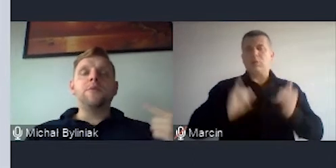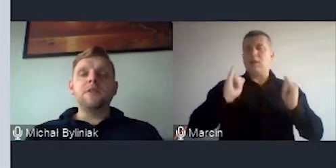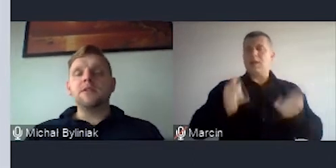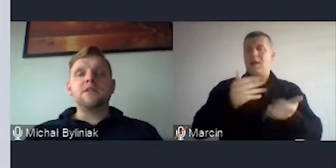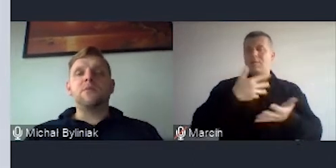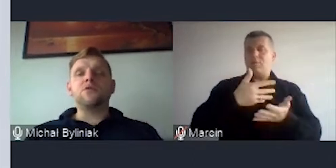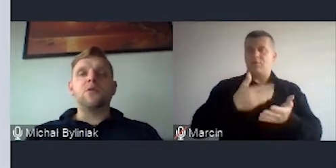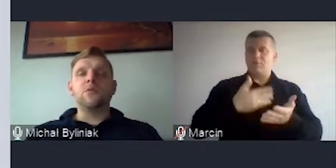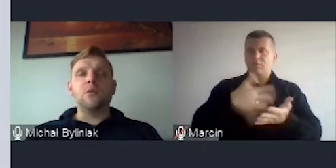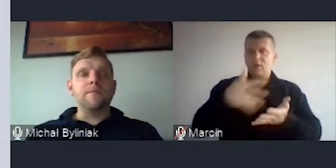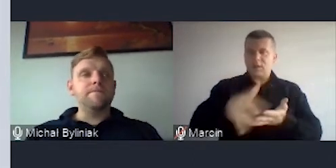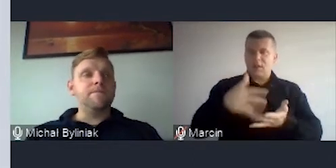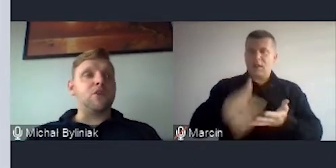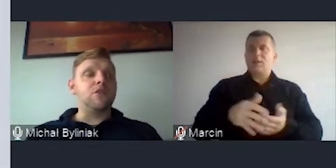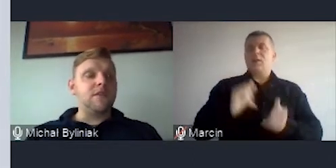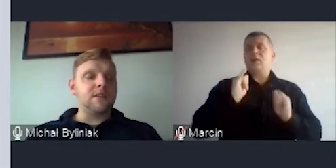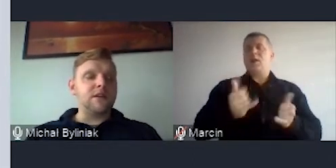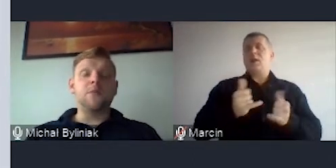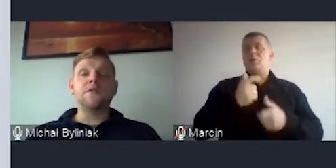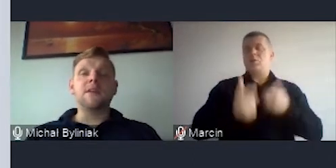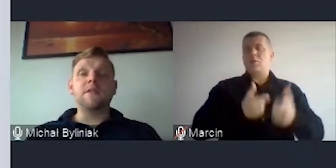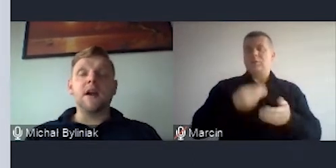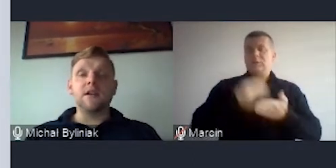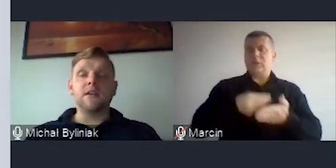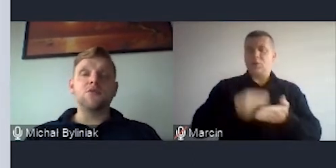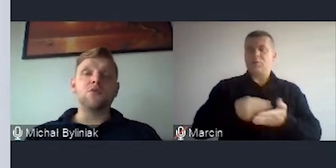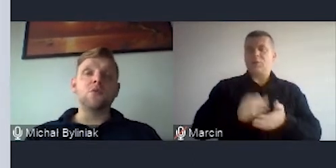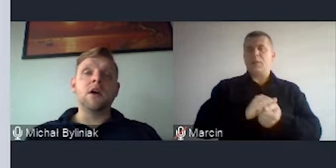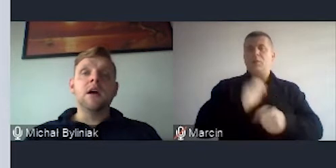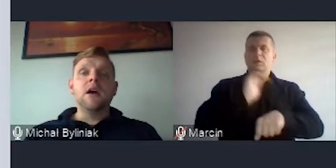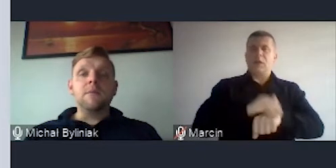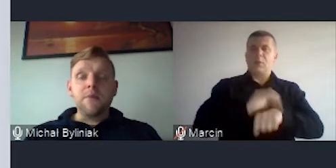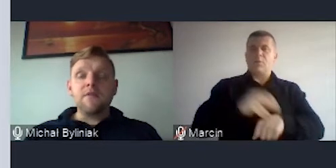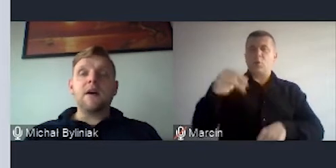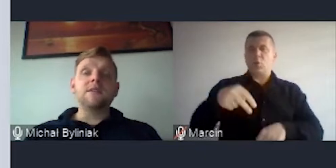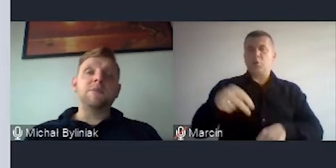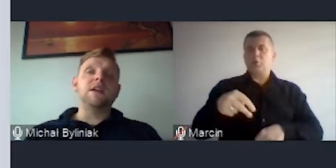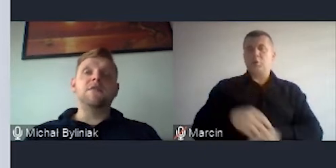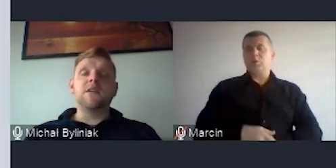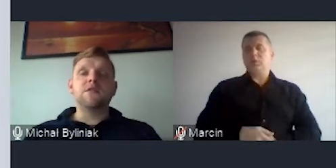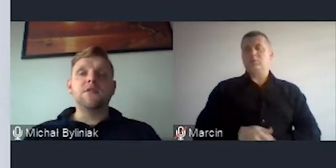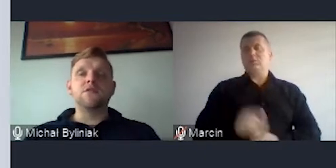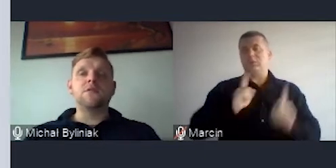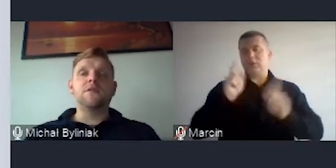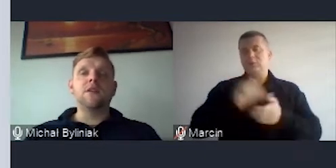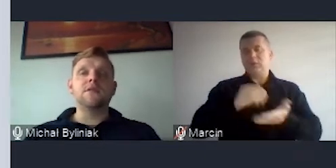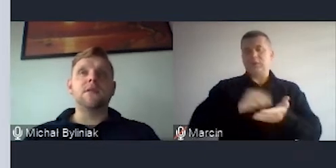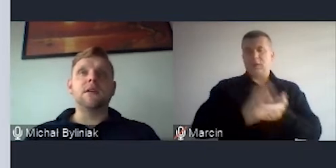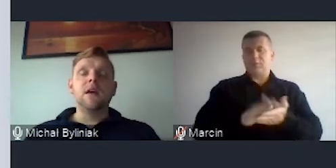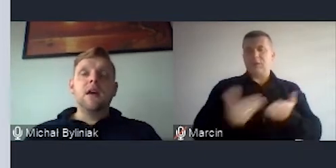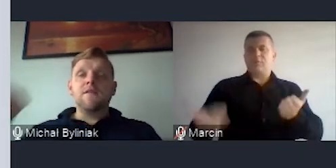opis sposobu dokonywania zakupów czy zamawianie jakiś usług bywa zapisane w waszym wniosku o dofinansowanie.